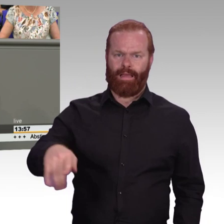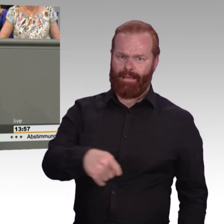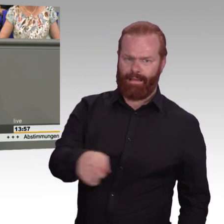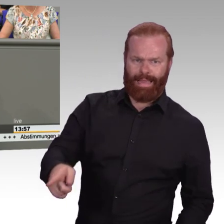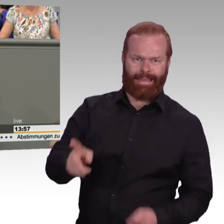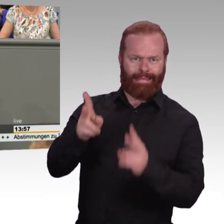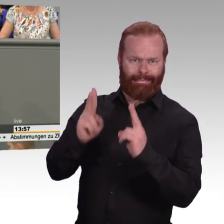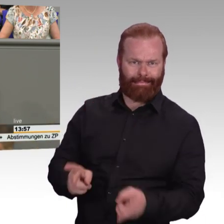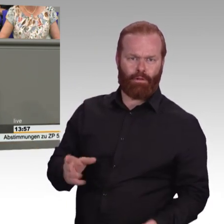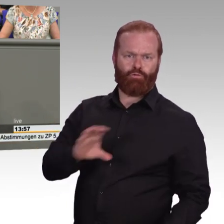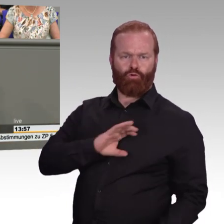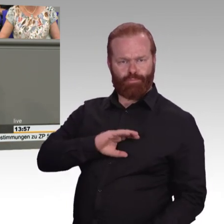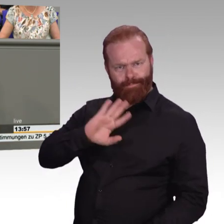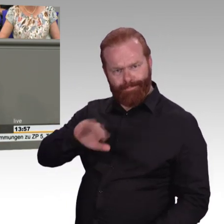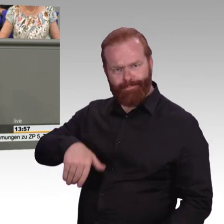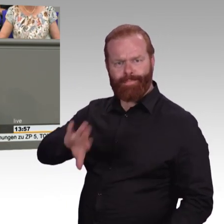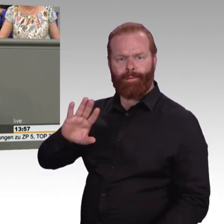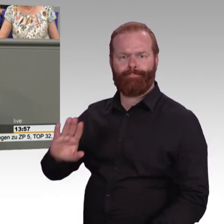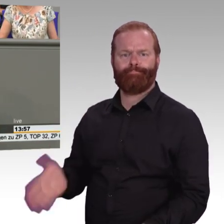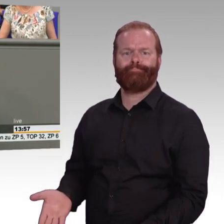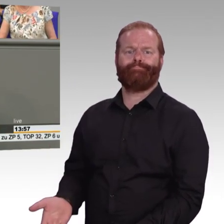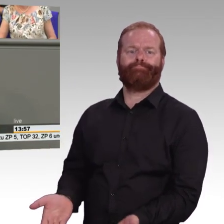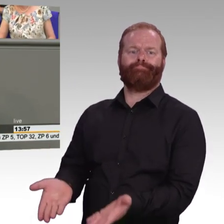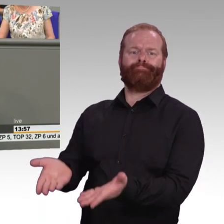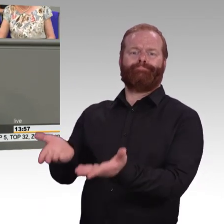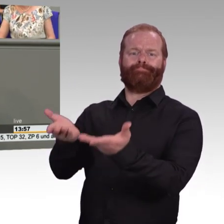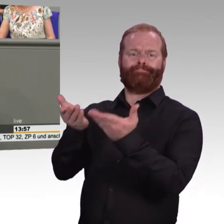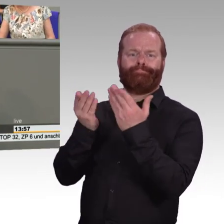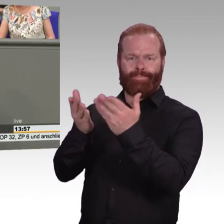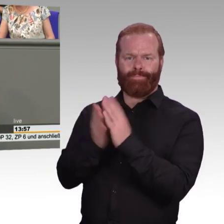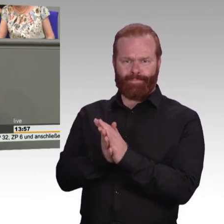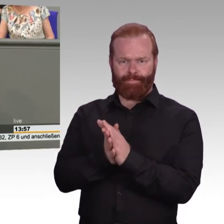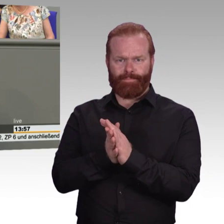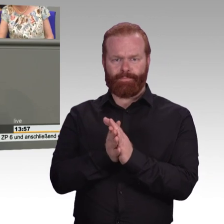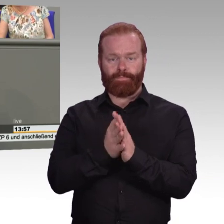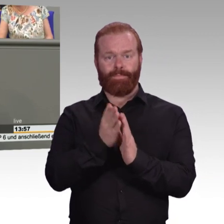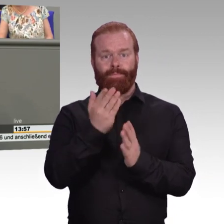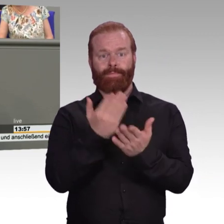wir freie Demokraten wollen keinen miterziehenden Staat. (Beifall)